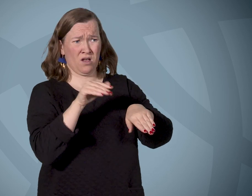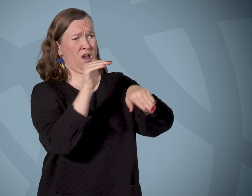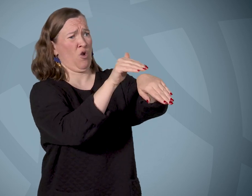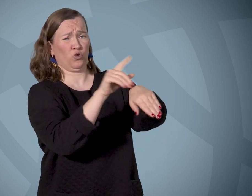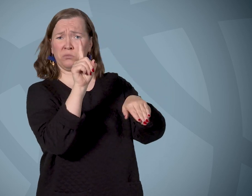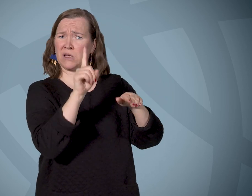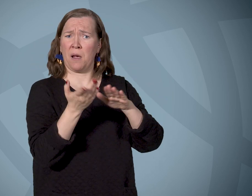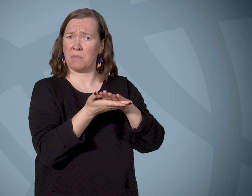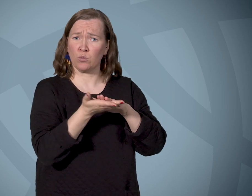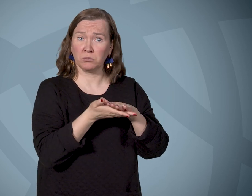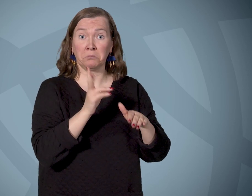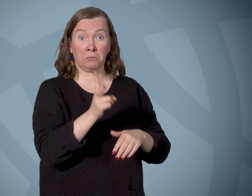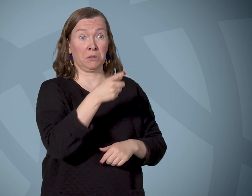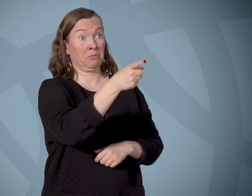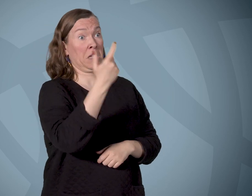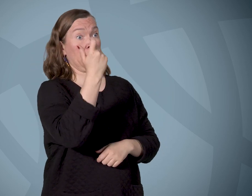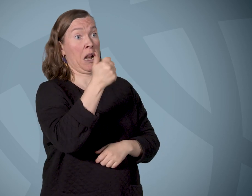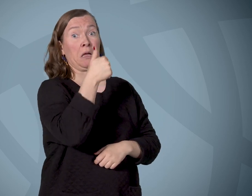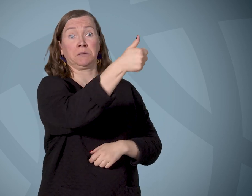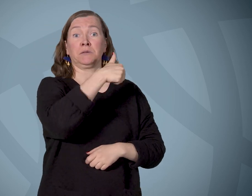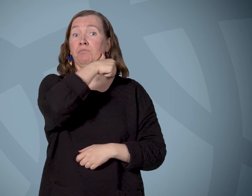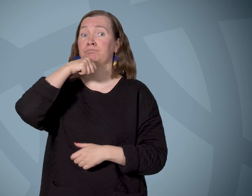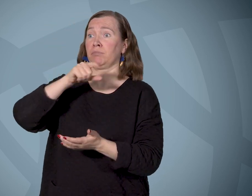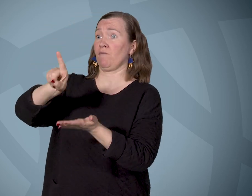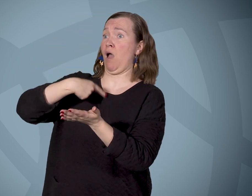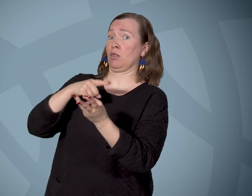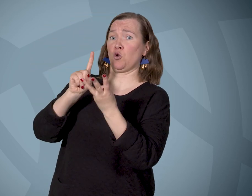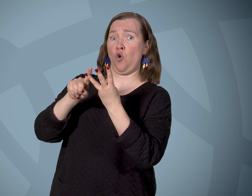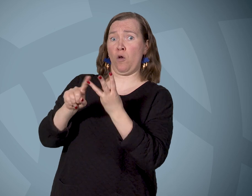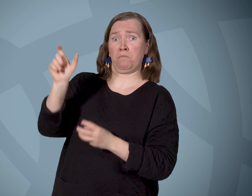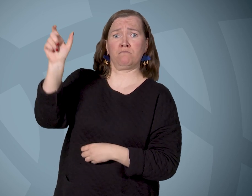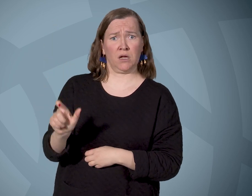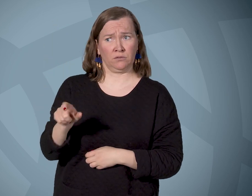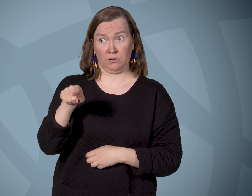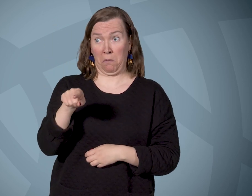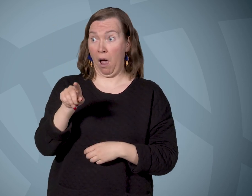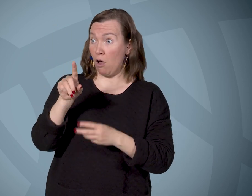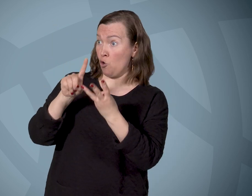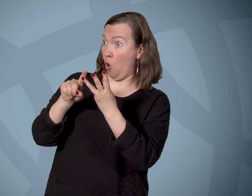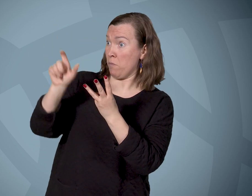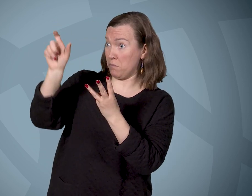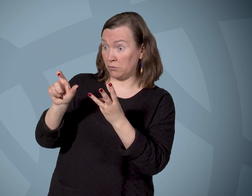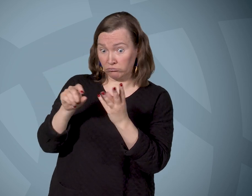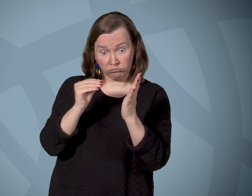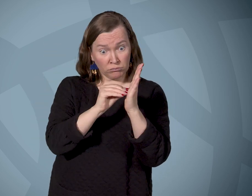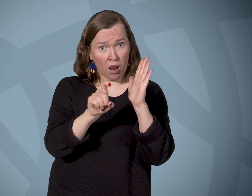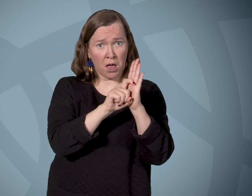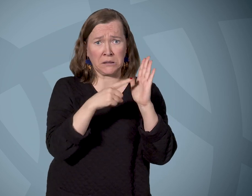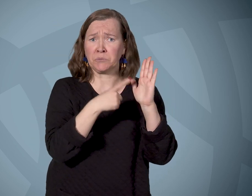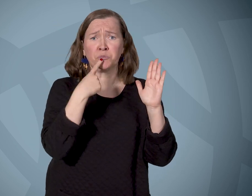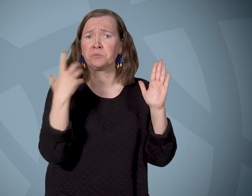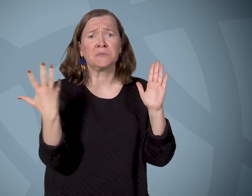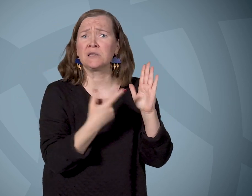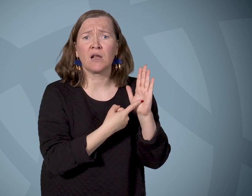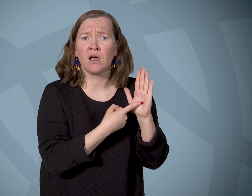perusteenaan, että Kelan yksipuolinen vaatimus kolmannen osapuolen osalta ei perustu lakiin -